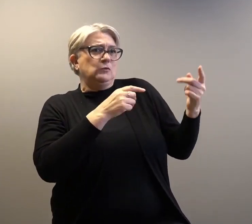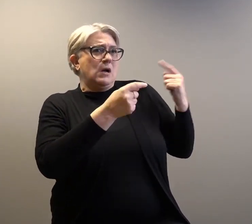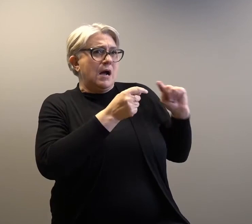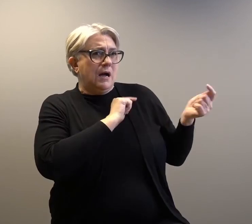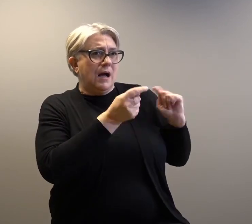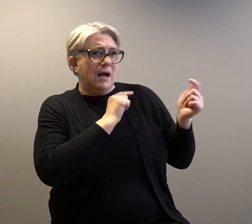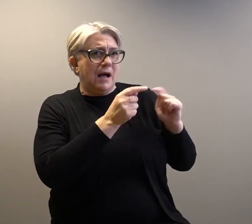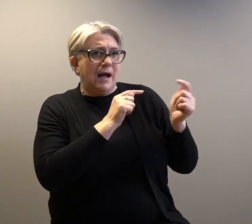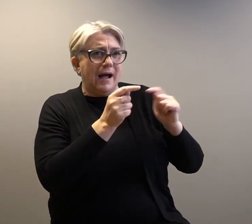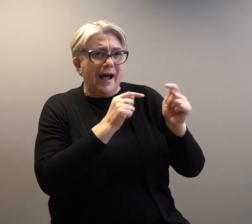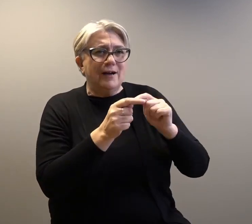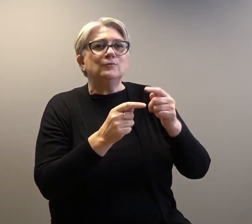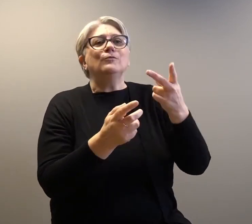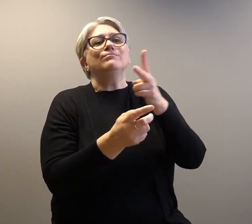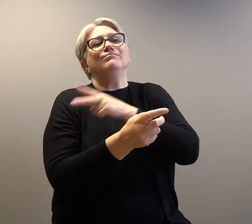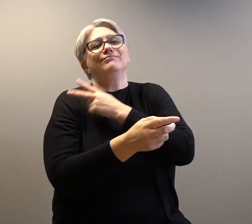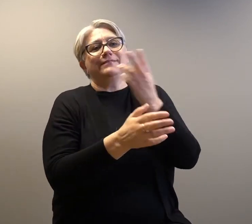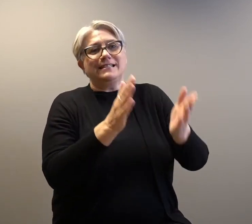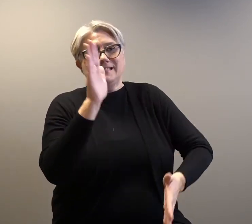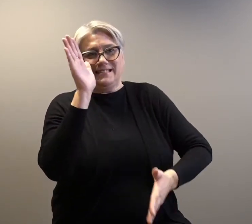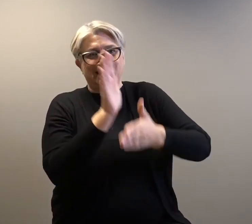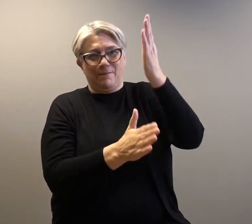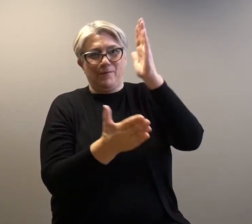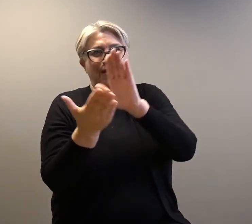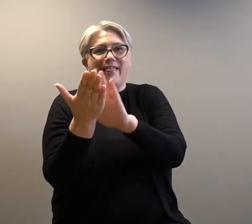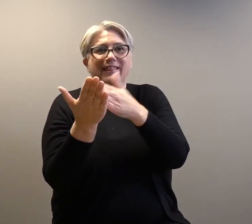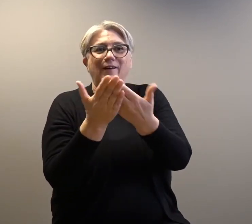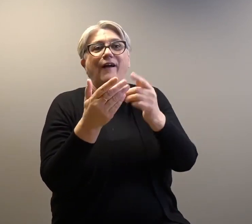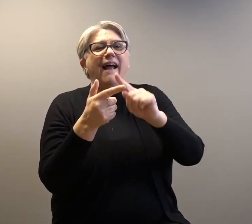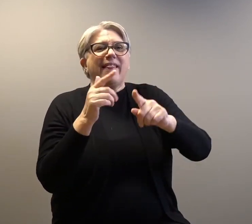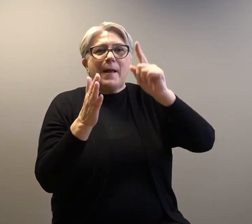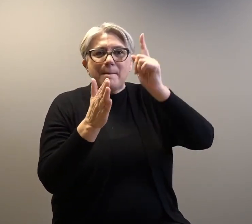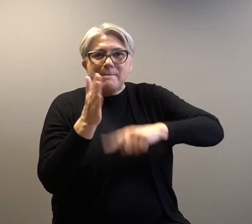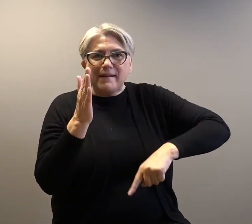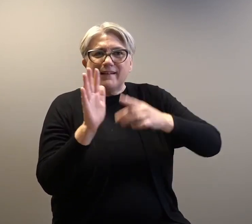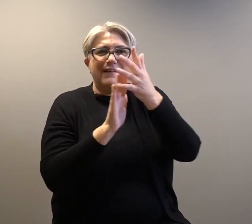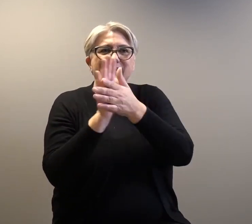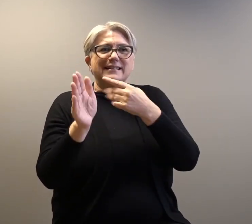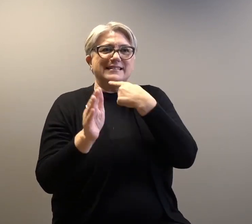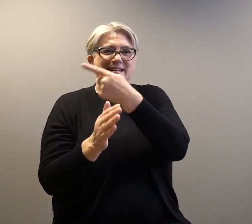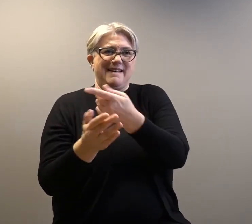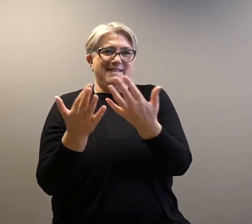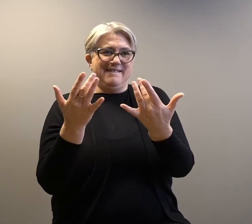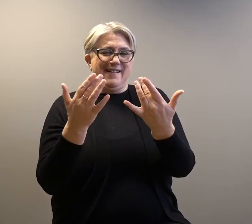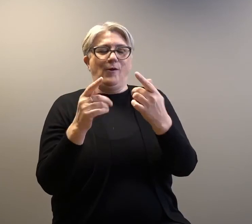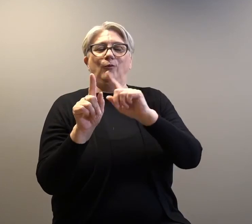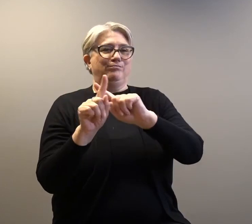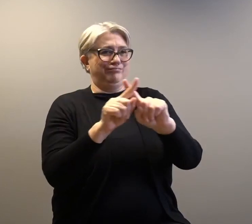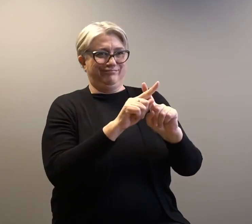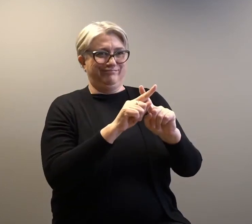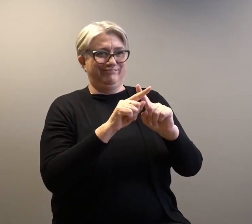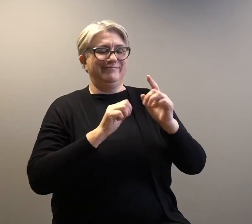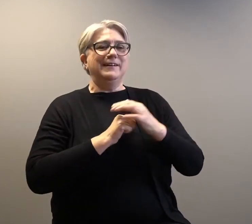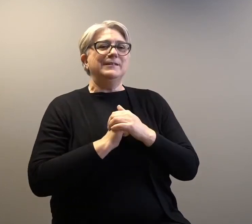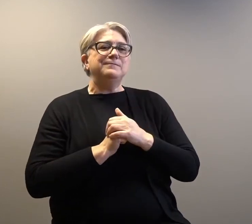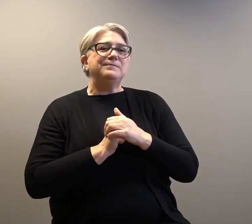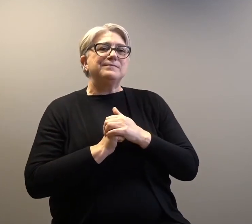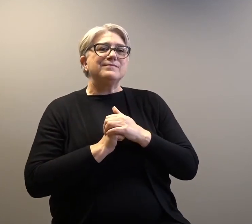Við ræddum þá saman þar til við vorum sammála um þýðingu eða merkingu tákna. Þannig unnum við í gegnum öll viðtölin.